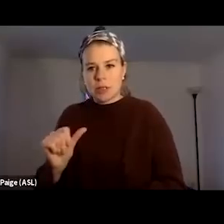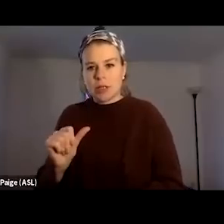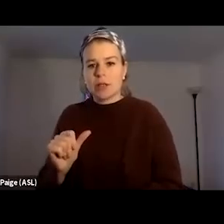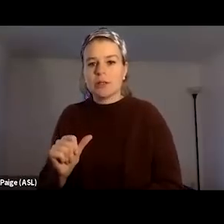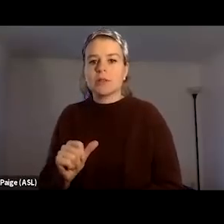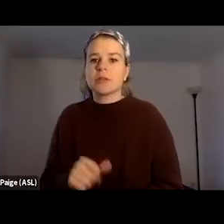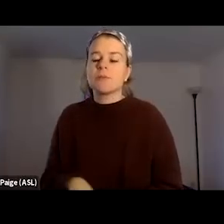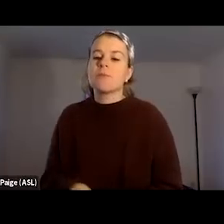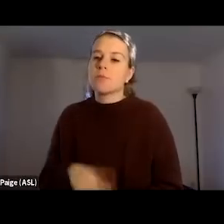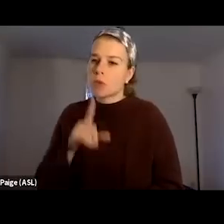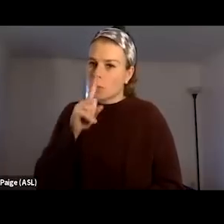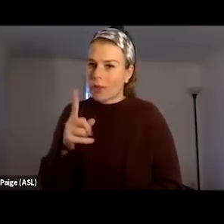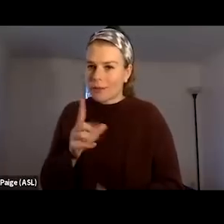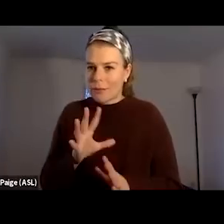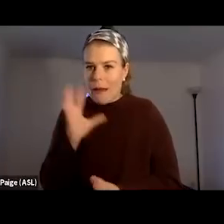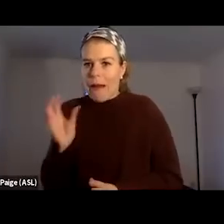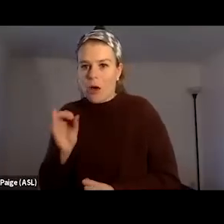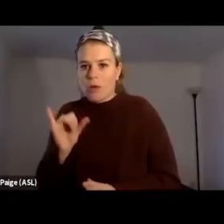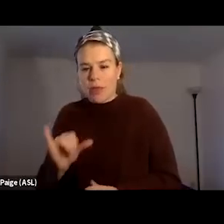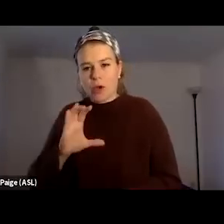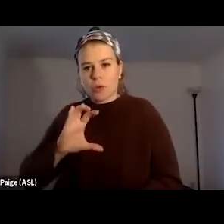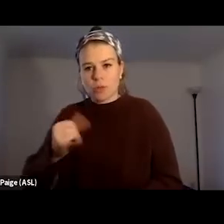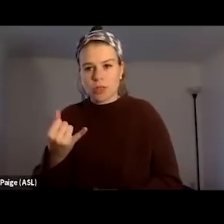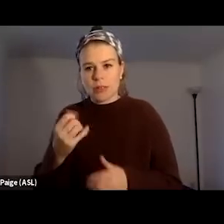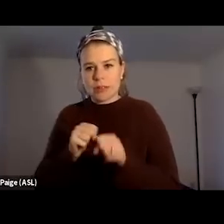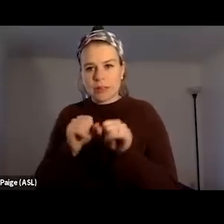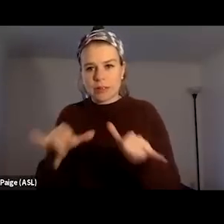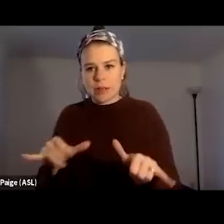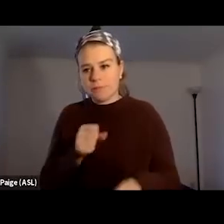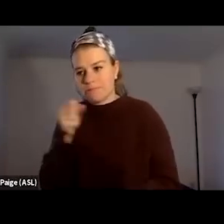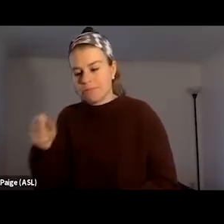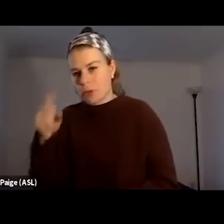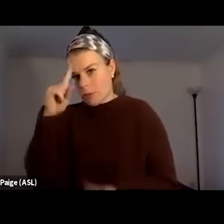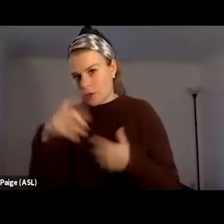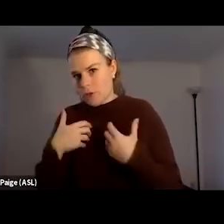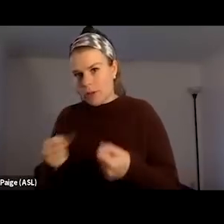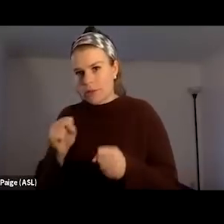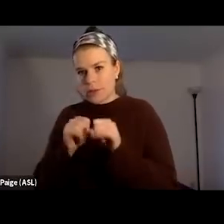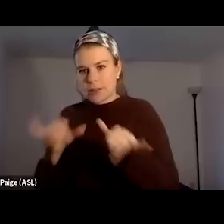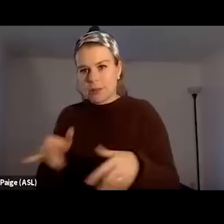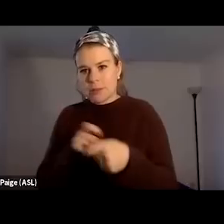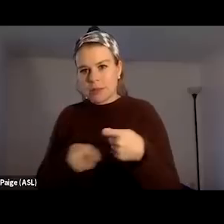a salir del sistema de justicia penal y entrar en el sistema de salud mental. Por ejemplo,